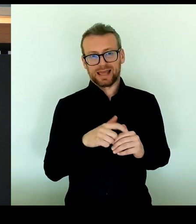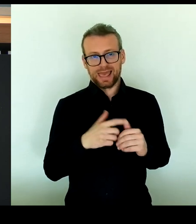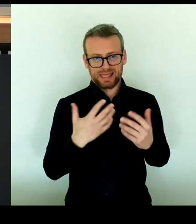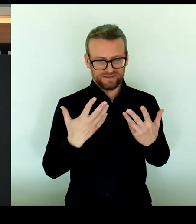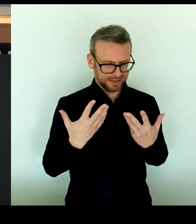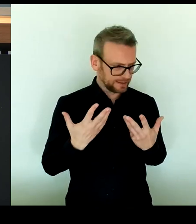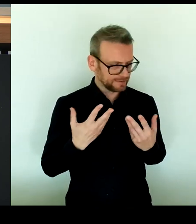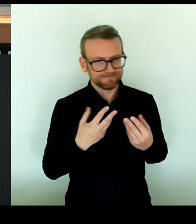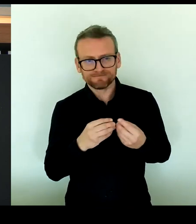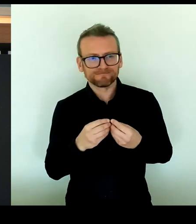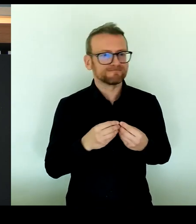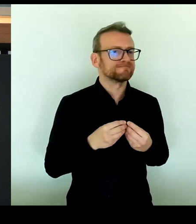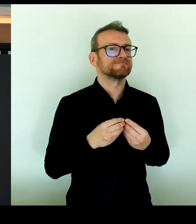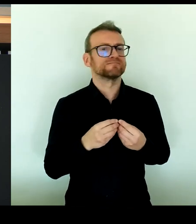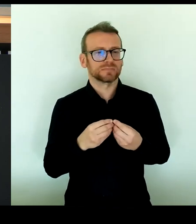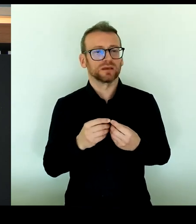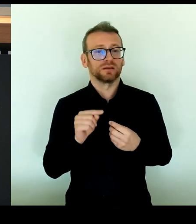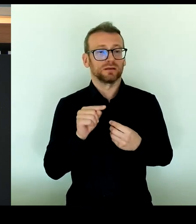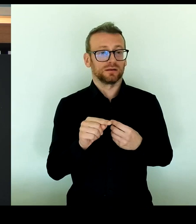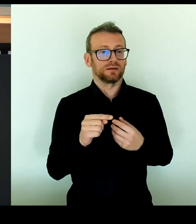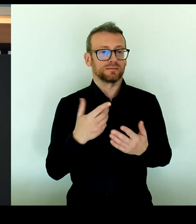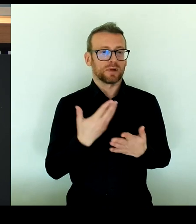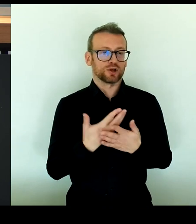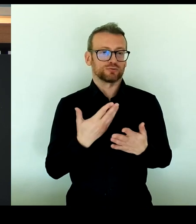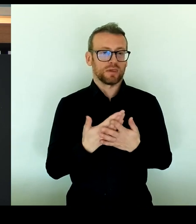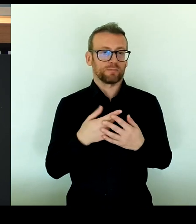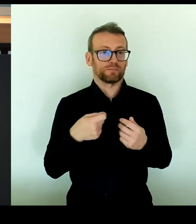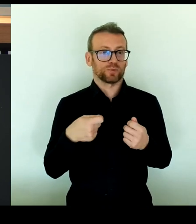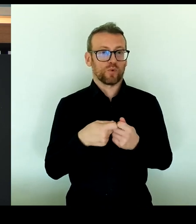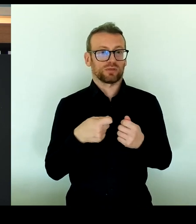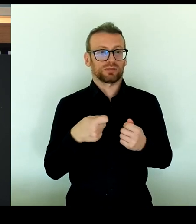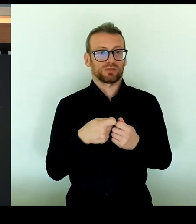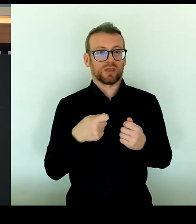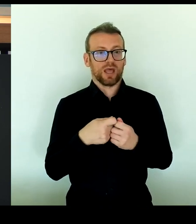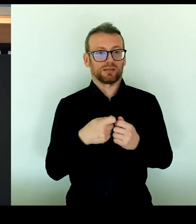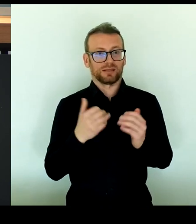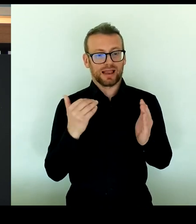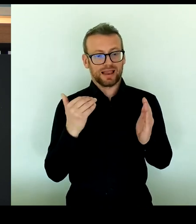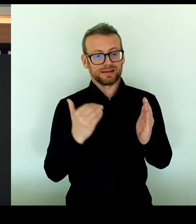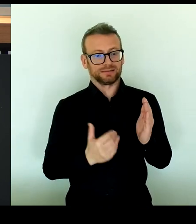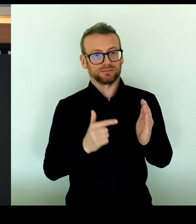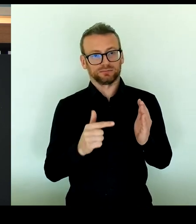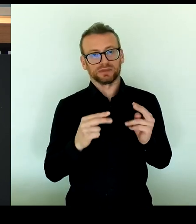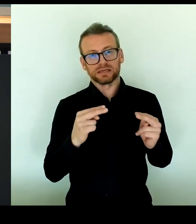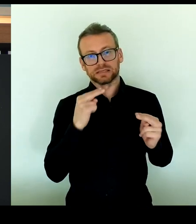Konsequenzen. Monatelang konnten keine neuen Berlin Pässe ausgestellt werden,